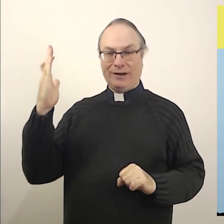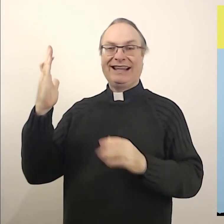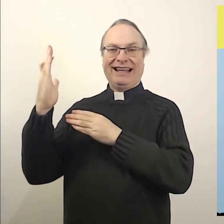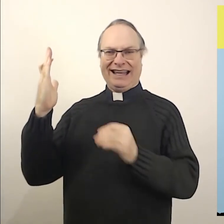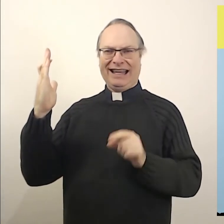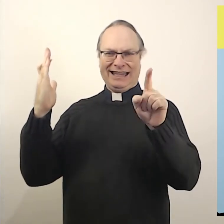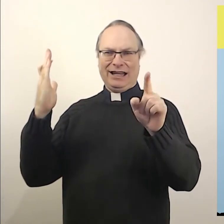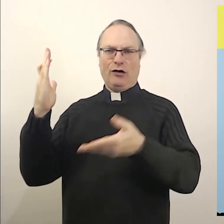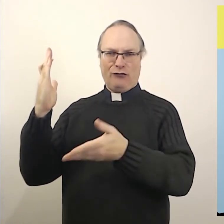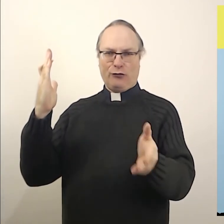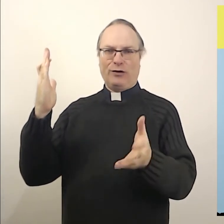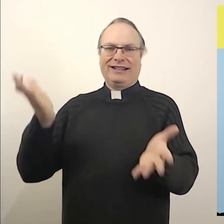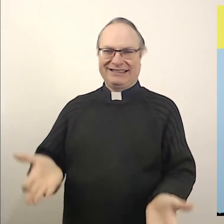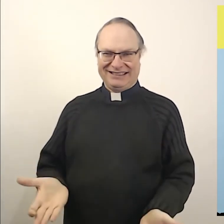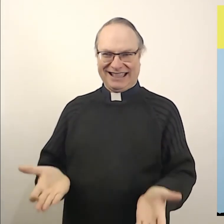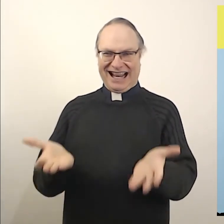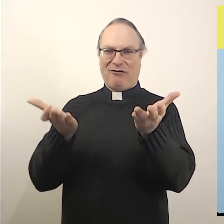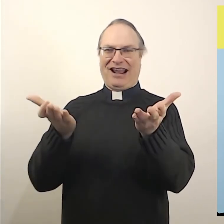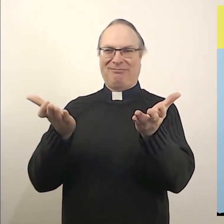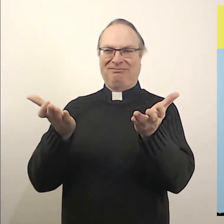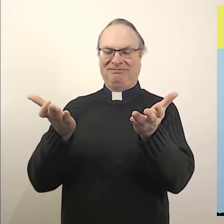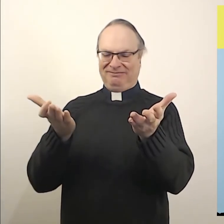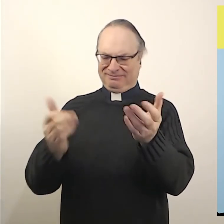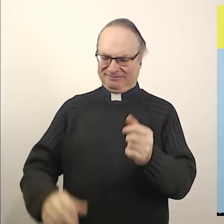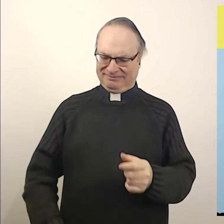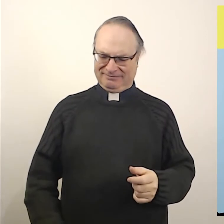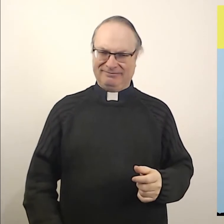et il vous élèvera.